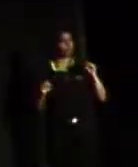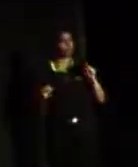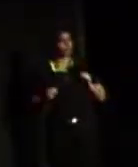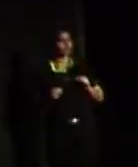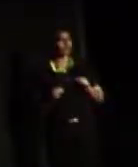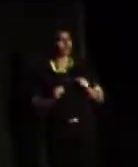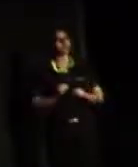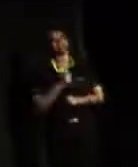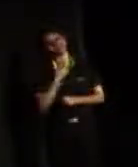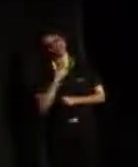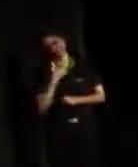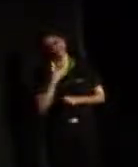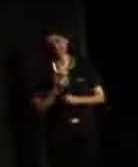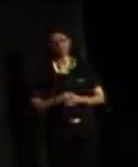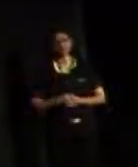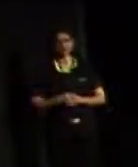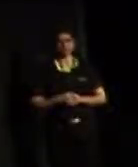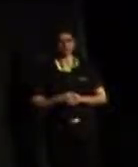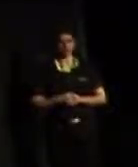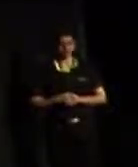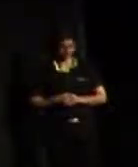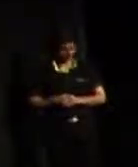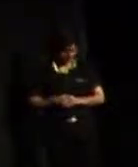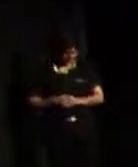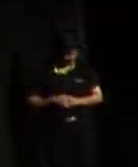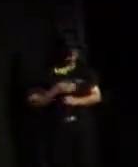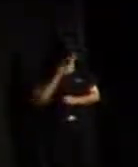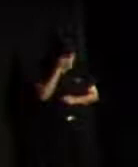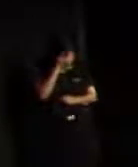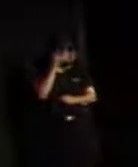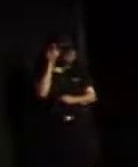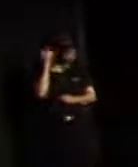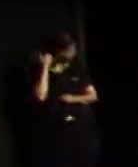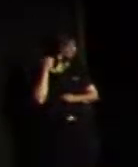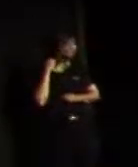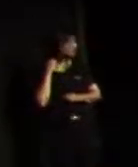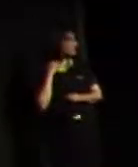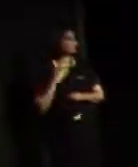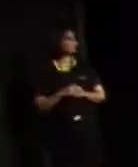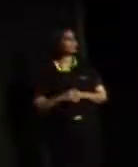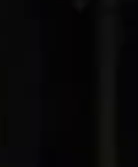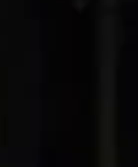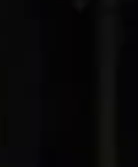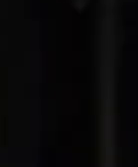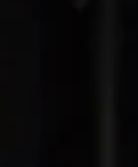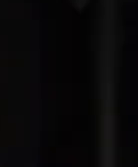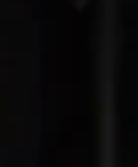Eu vou dar uma voltinha, porque eu vou chegar lá. Exercício da cidadania.